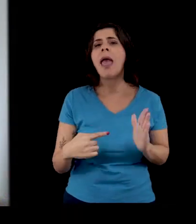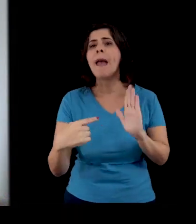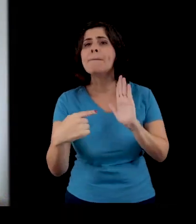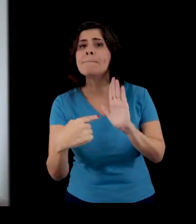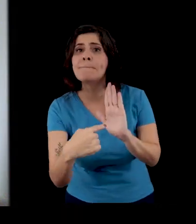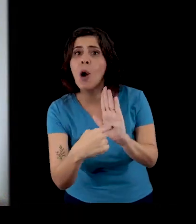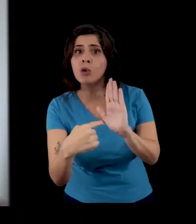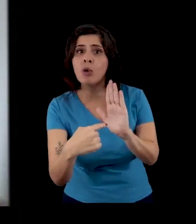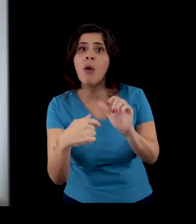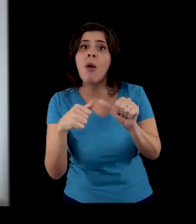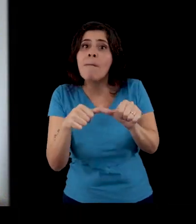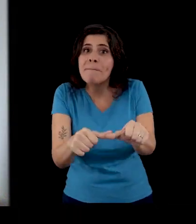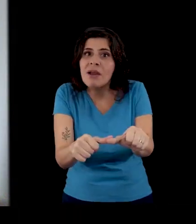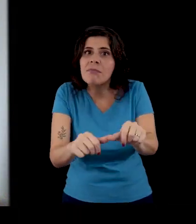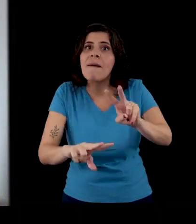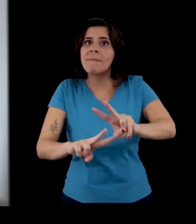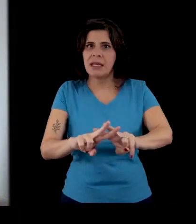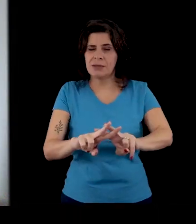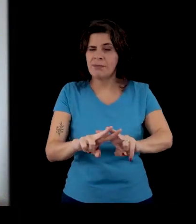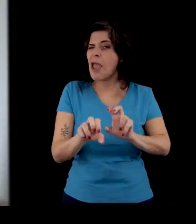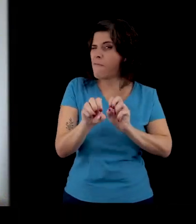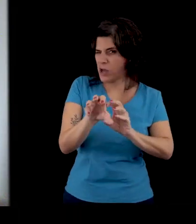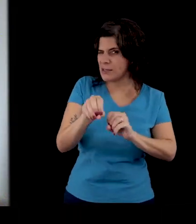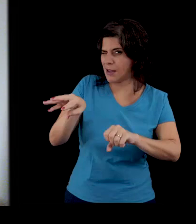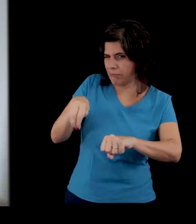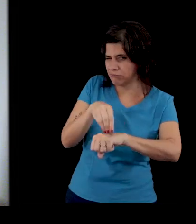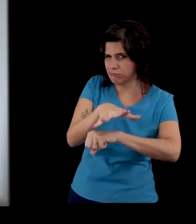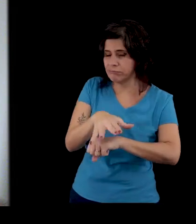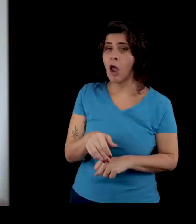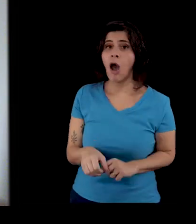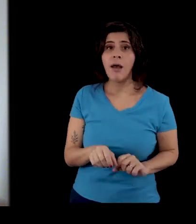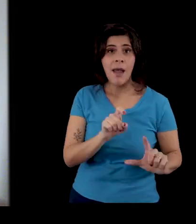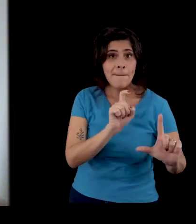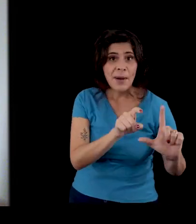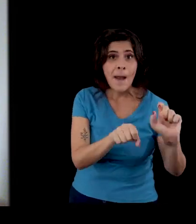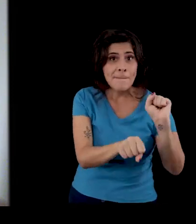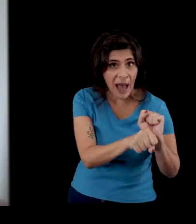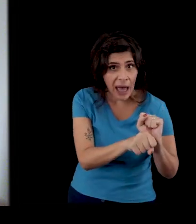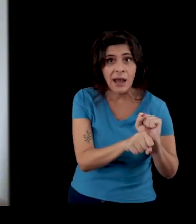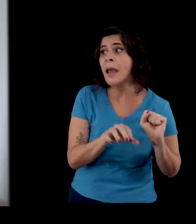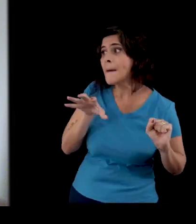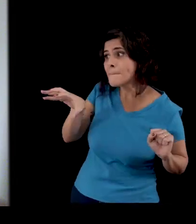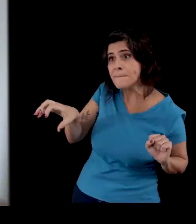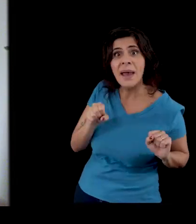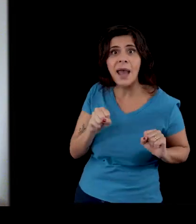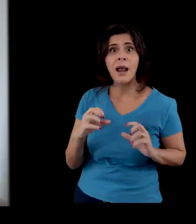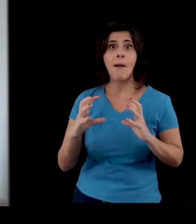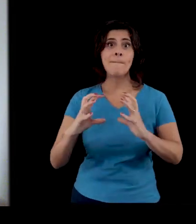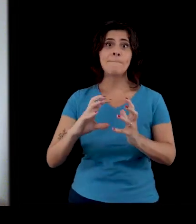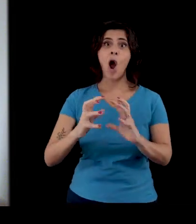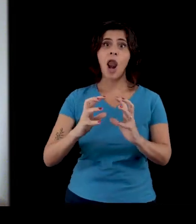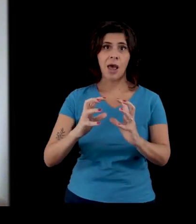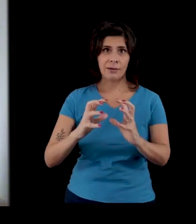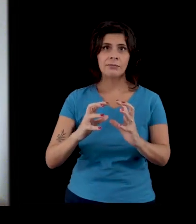Agora, aperte o pause, corre lá e pegue uma bola porque vamos treinar o nosso ponto fixo e quando voltar aperte o play.